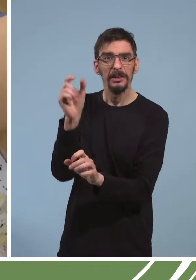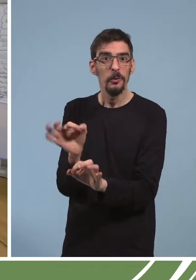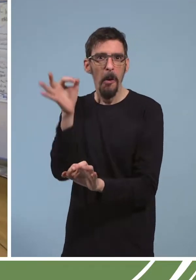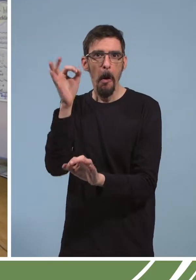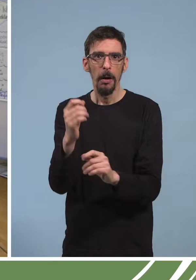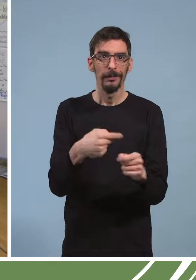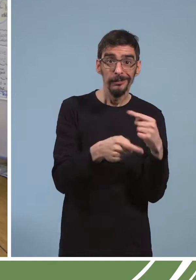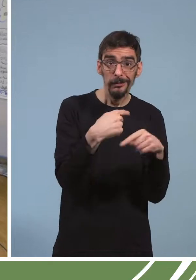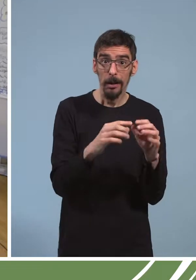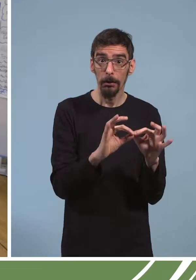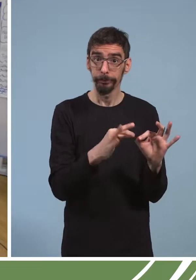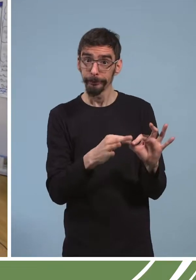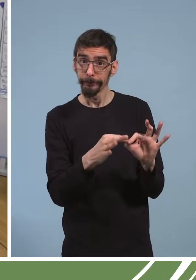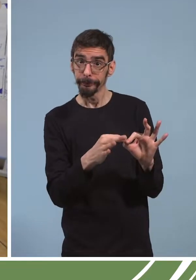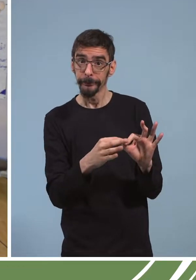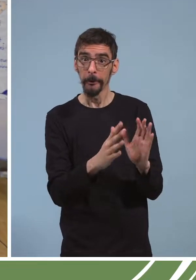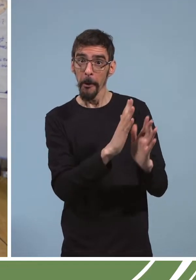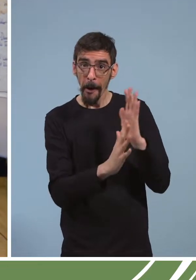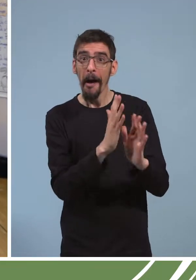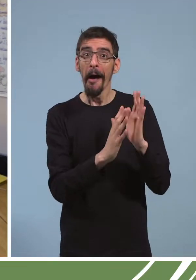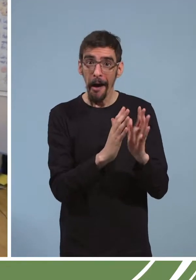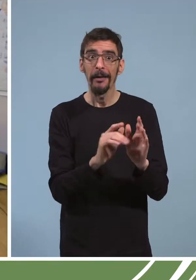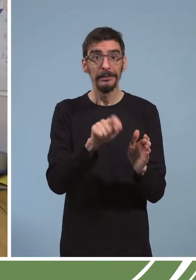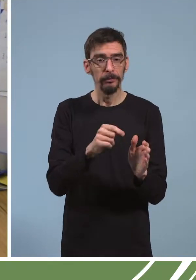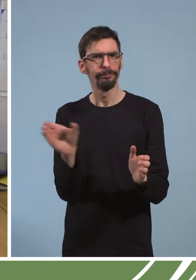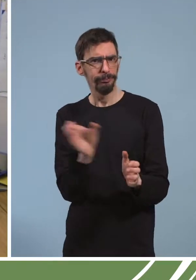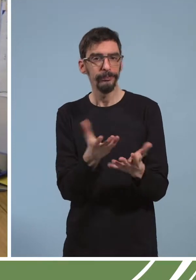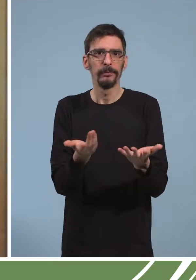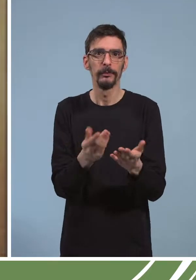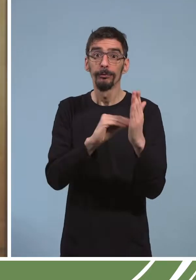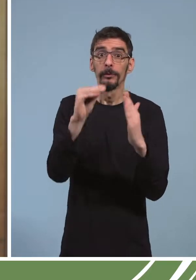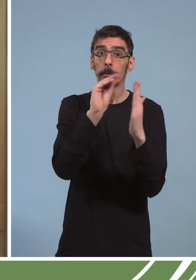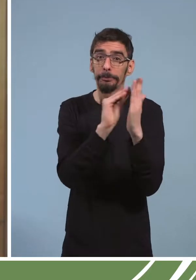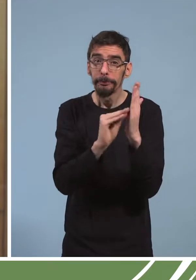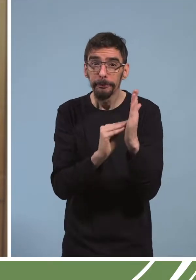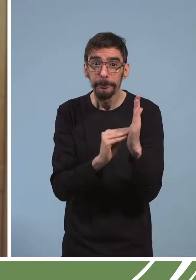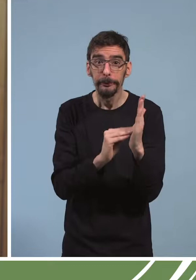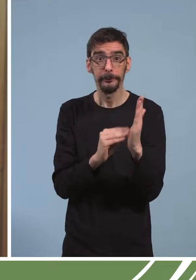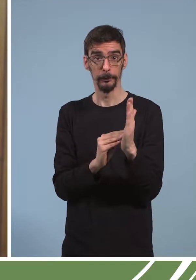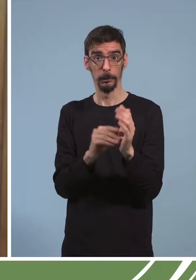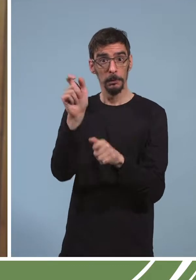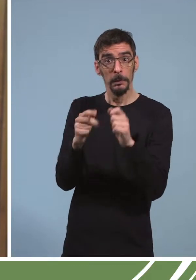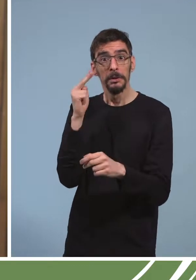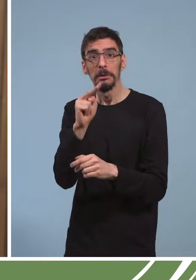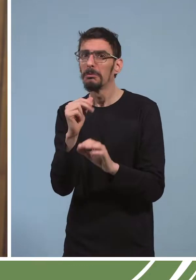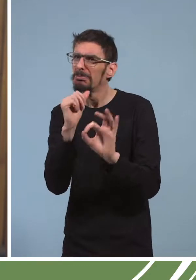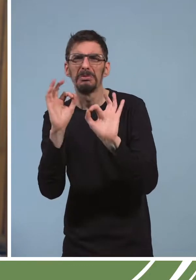Werden Gebärdensprach- dolmetscher:innen gebraucht? Es ist außerdem gut, auf einer Flipchart Notizen zu machen und sie gemeinsam zu besprechen.